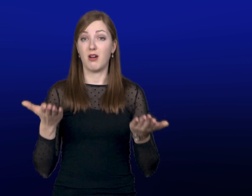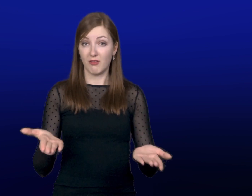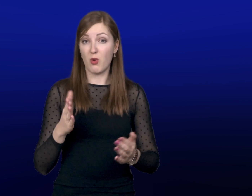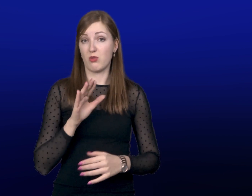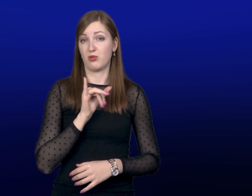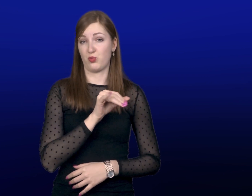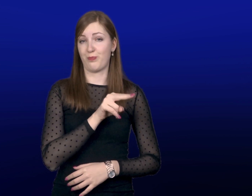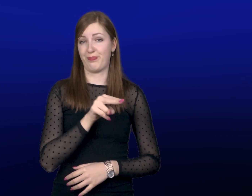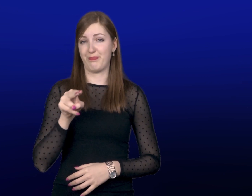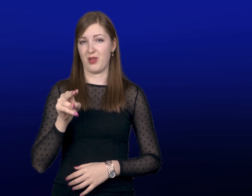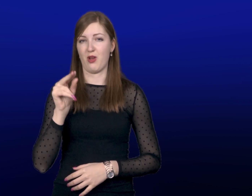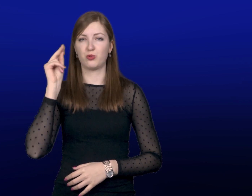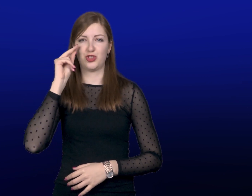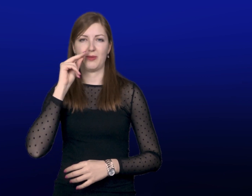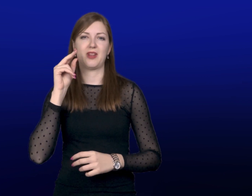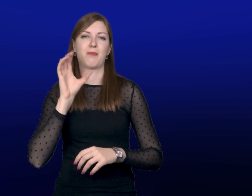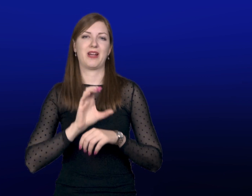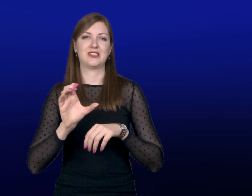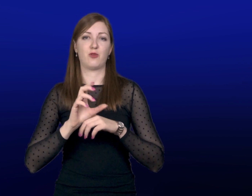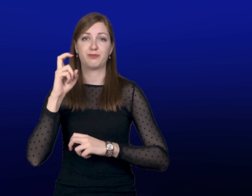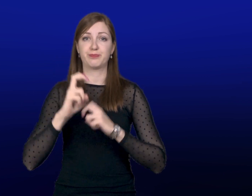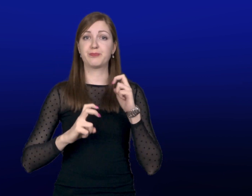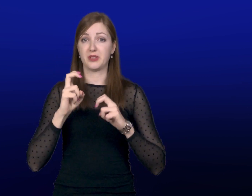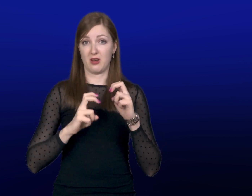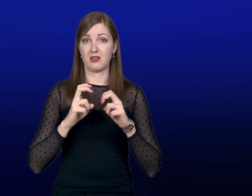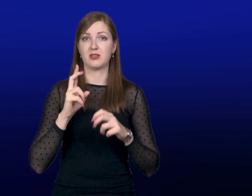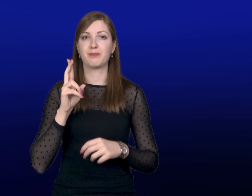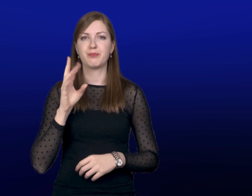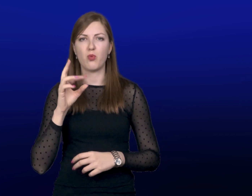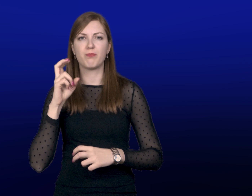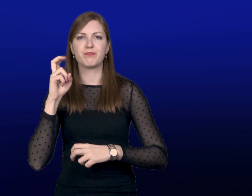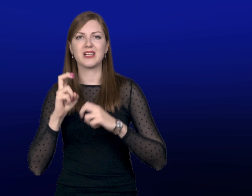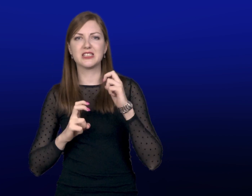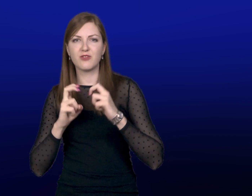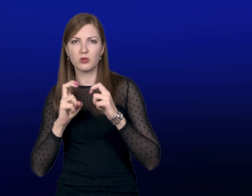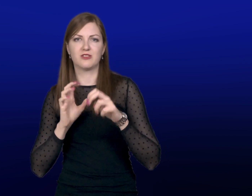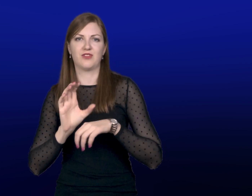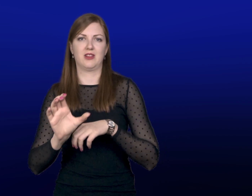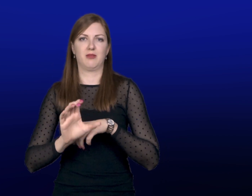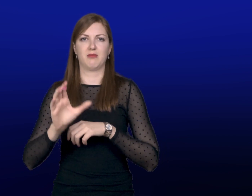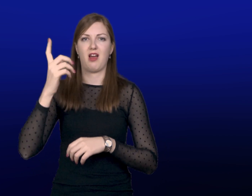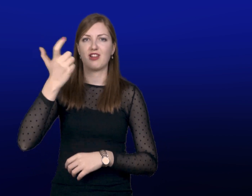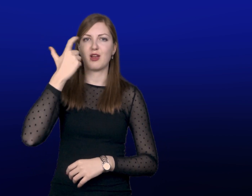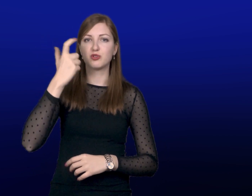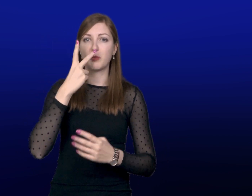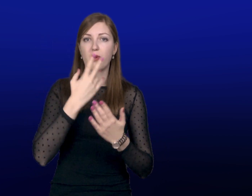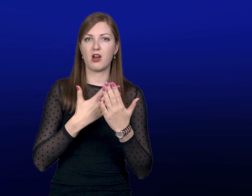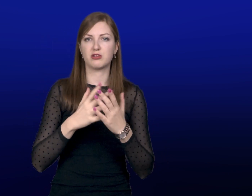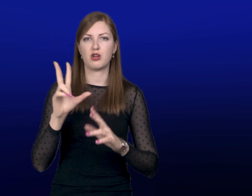а УПП по производственно-экономическим показателям